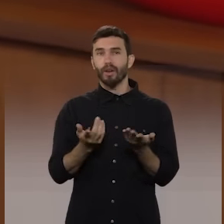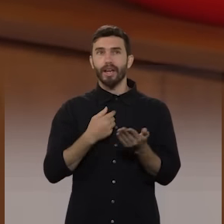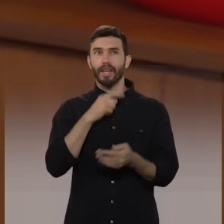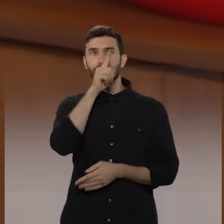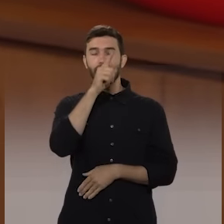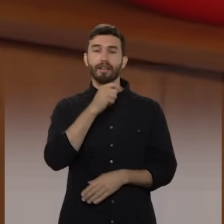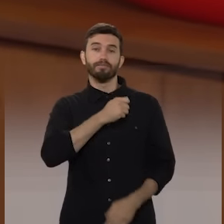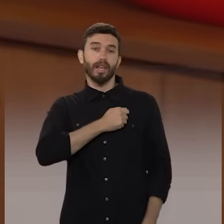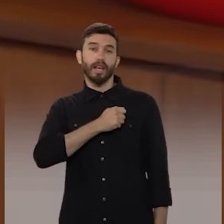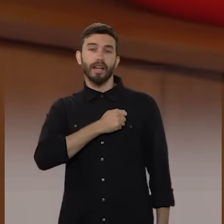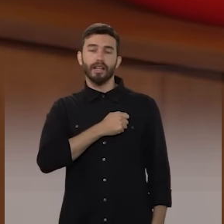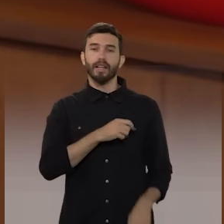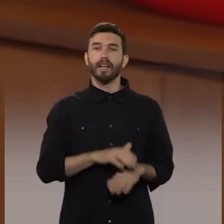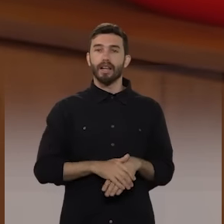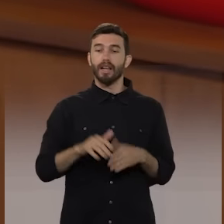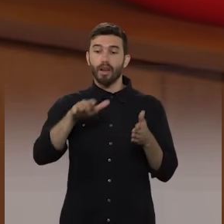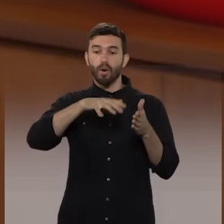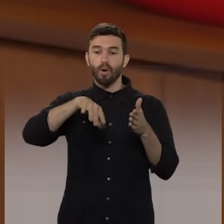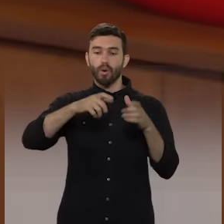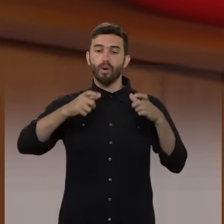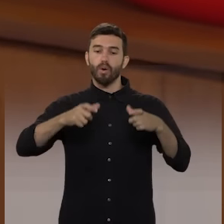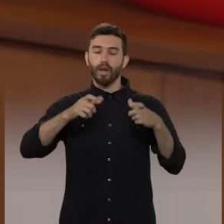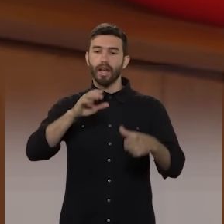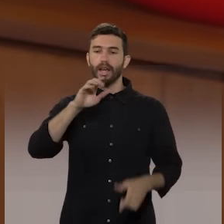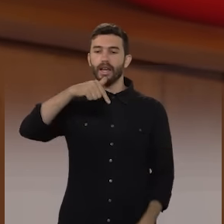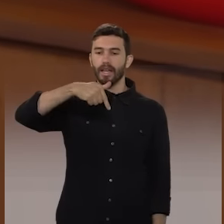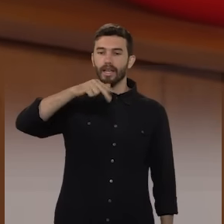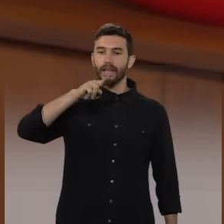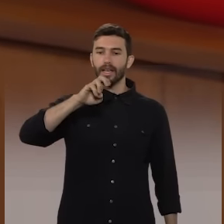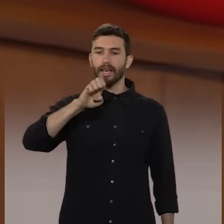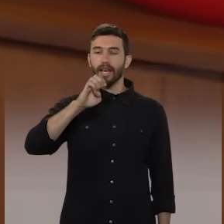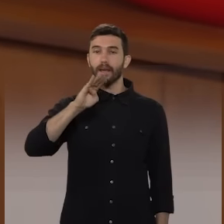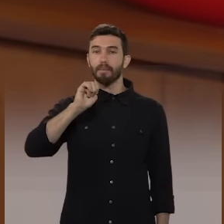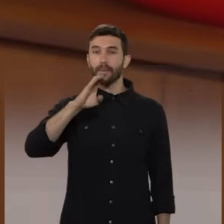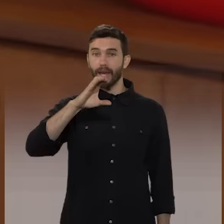lá na província de Quebec, outra província mineral muito mais voltada à transformação do